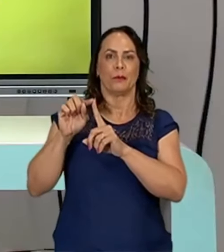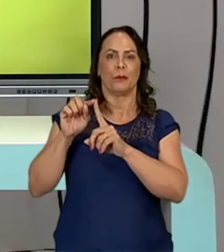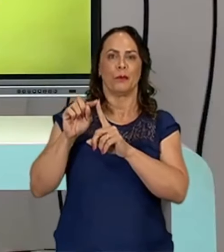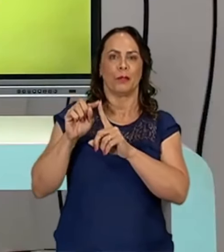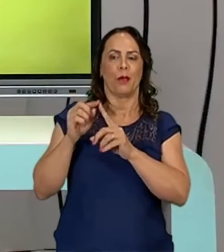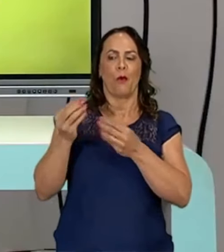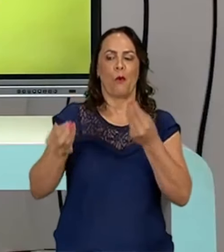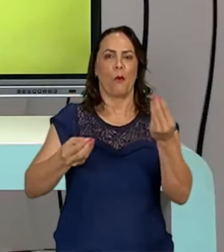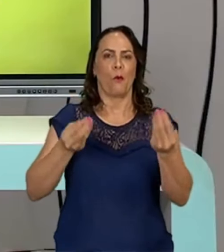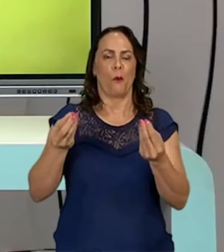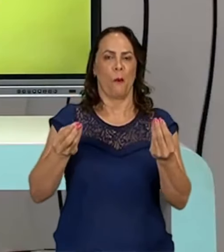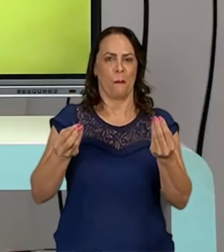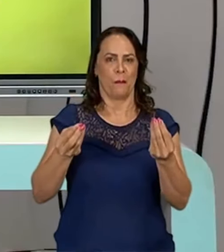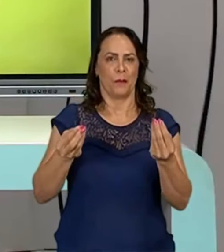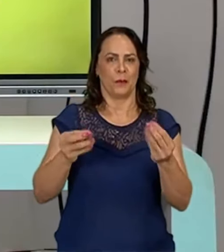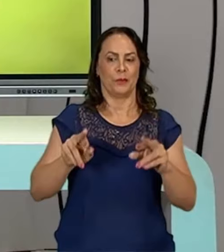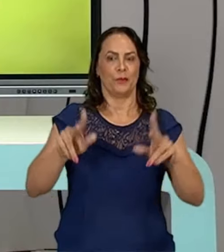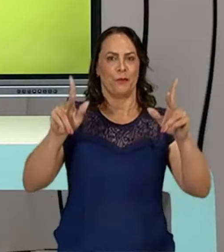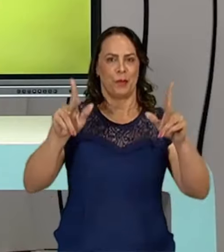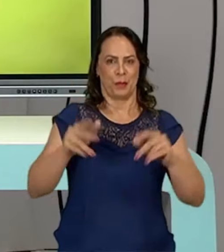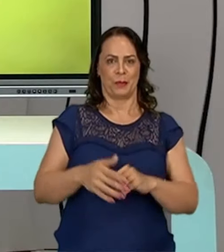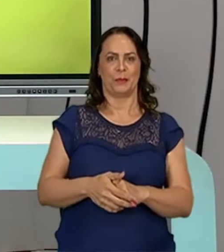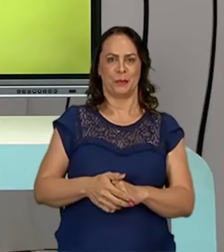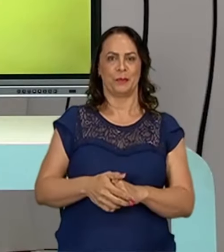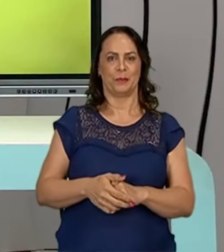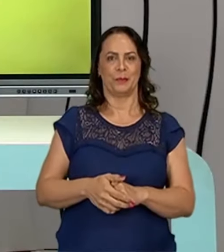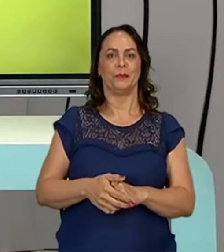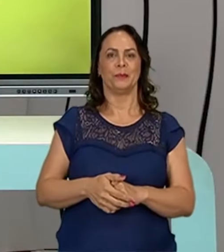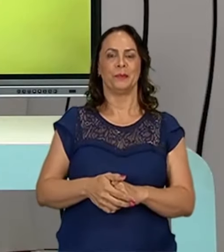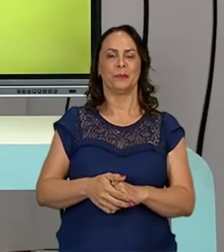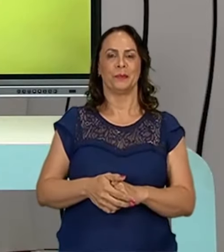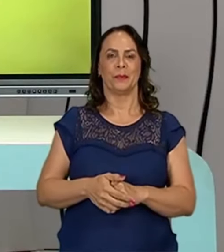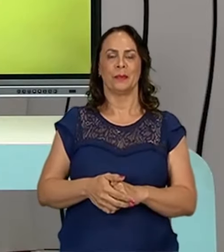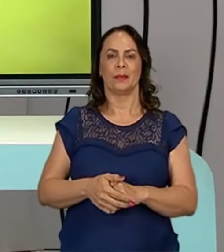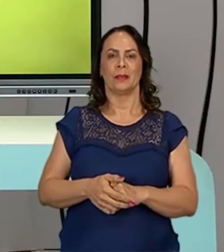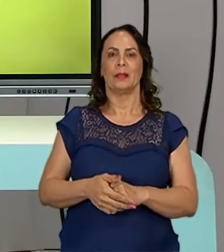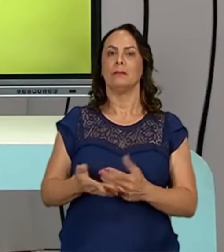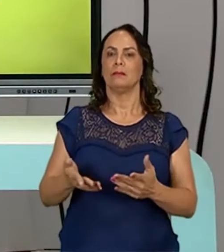do outro copo. Perceba essa diferença e notem que, esse